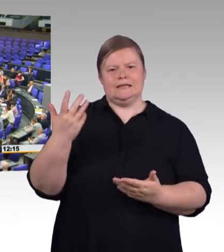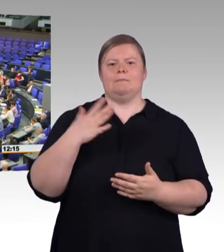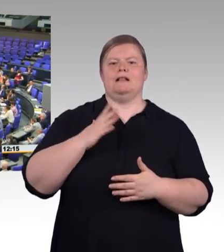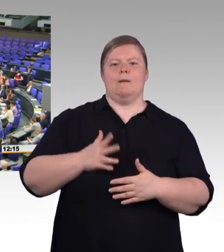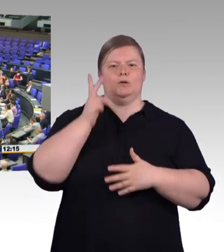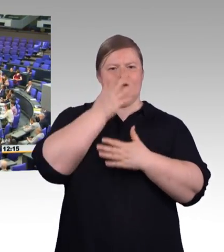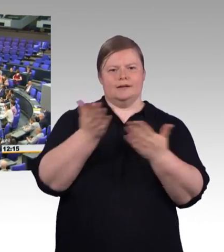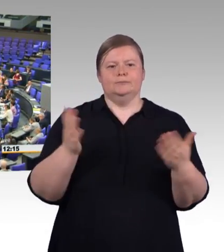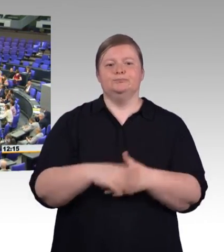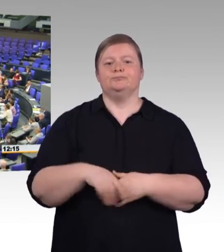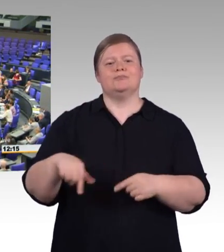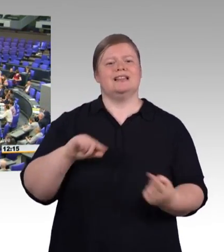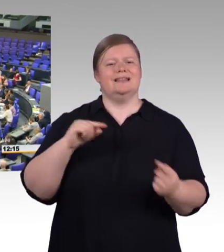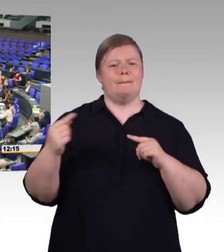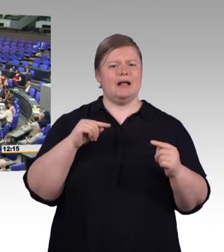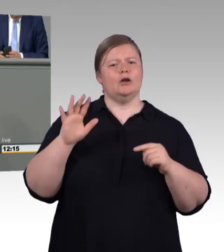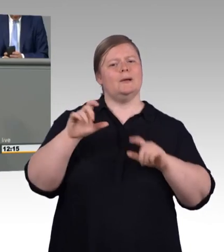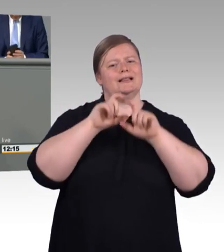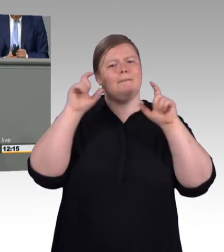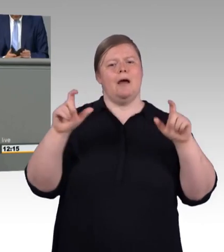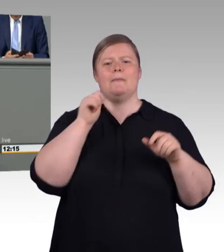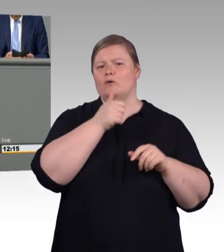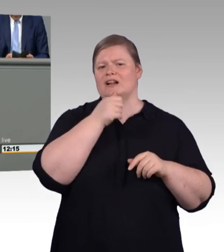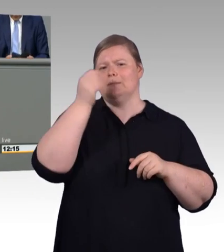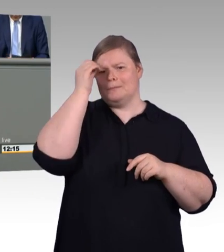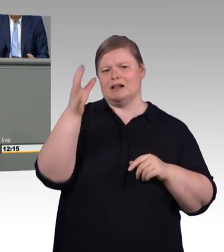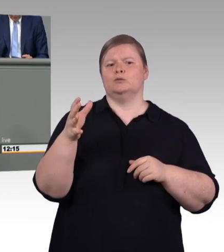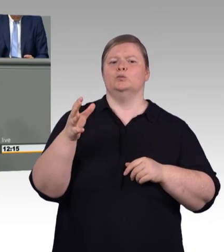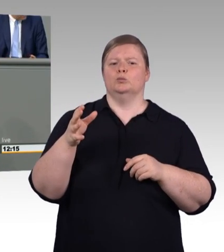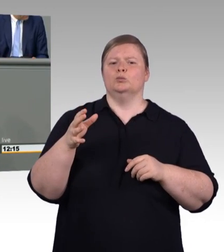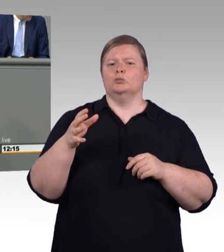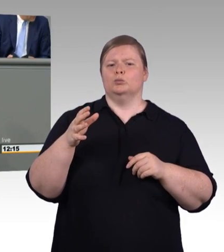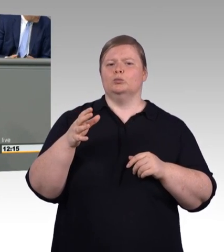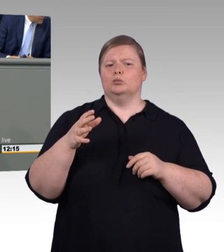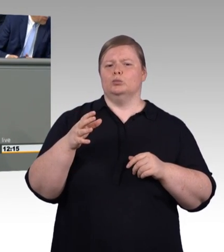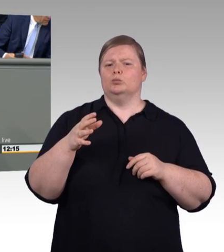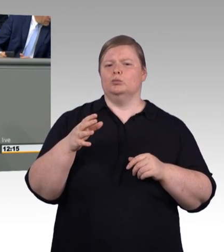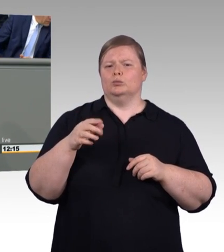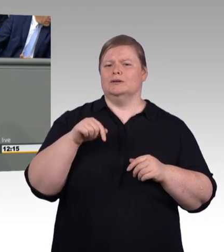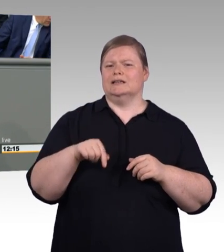dass wir mehr Wertschätzung für berufliche Bildung organisieren. Und dass wir Gleichwertigkeit für die berufliche Bildung organisieren.